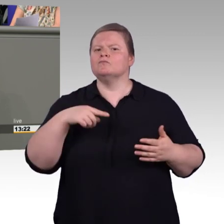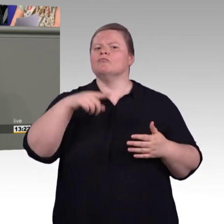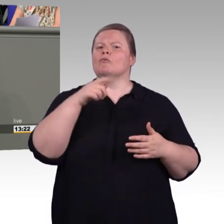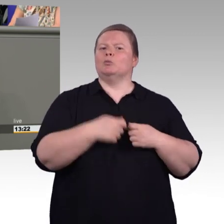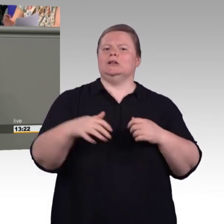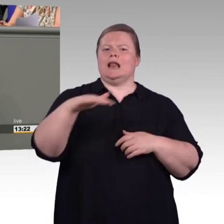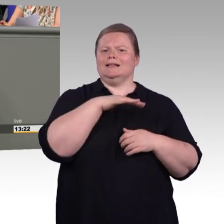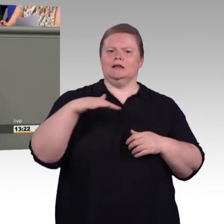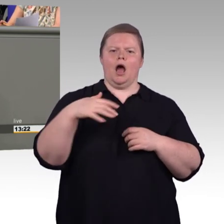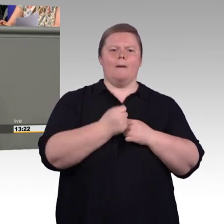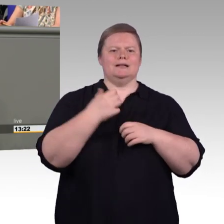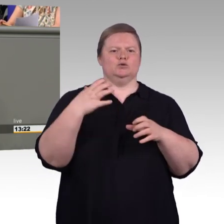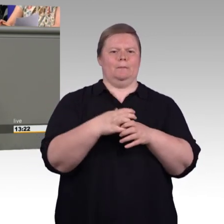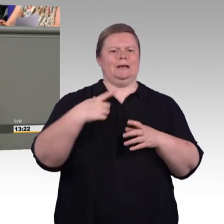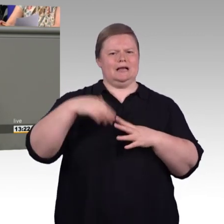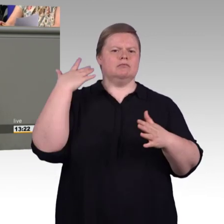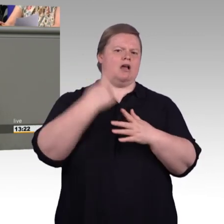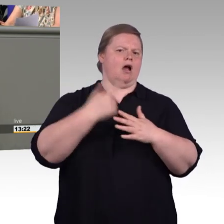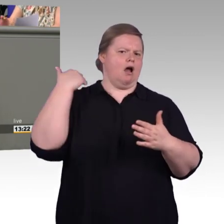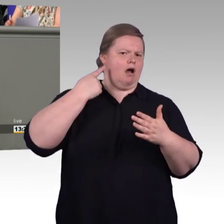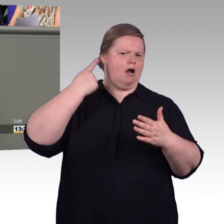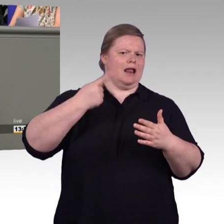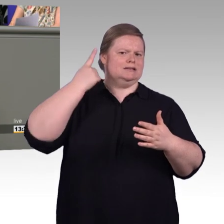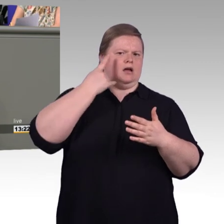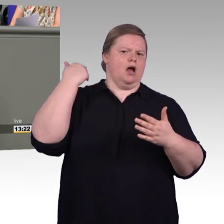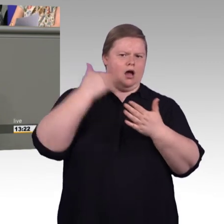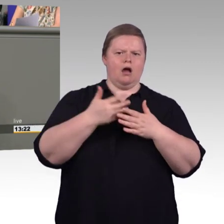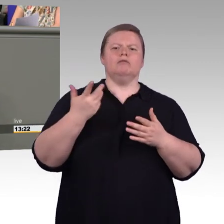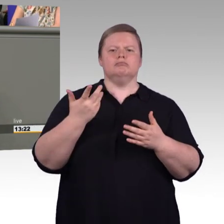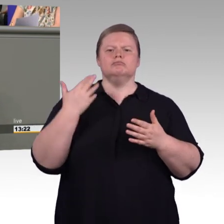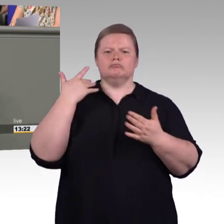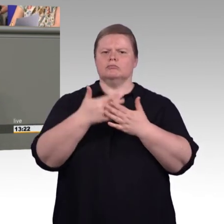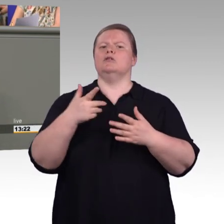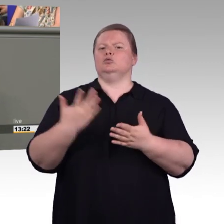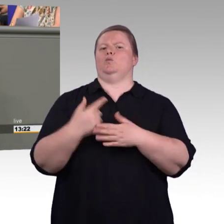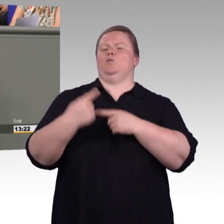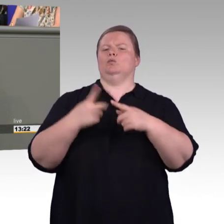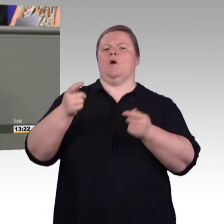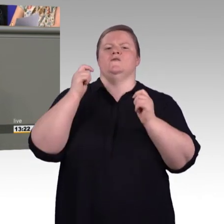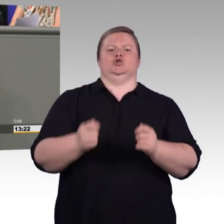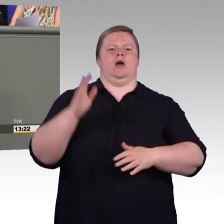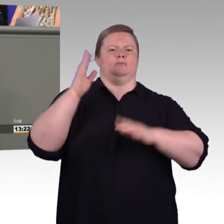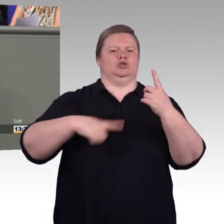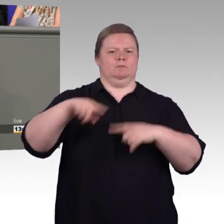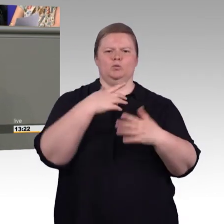Es geht in der UN-Kinderrechtskonvention darum, Kinder zu beschützen, zu beteiligen und ihnen eine ungestörte Entwicklung, Bildung